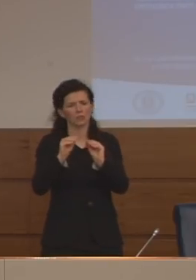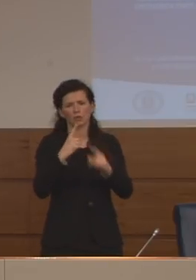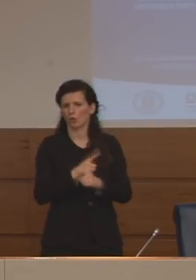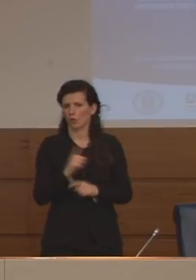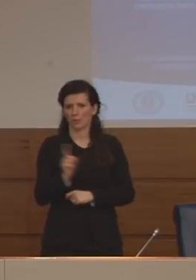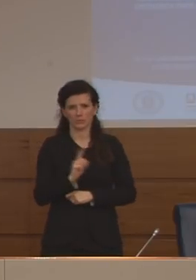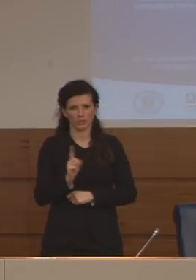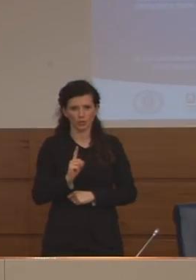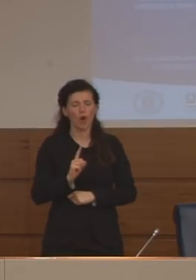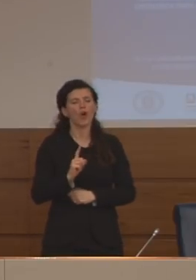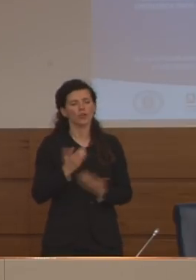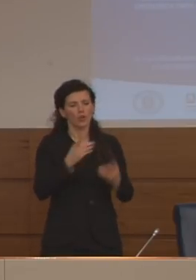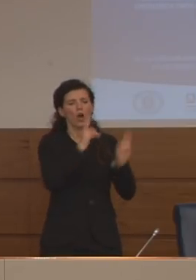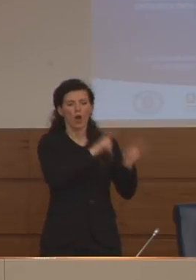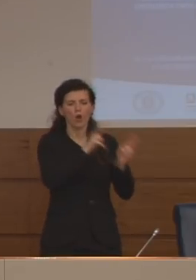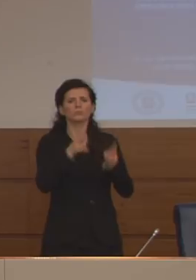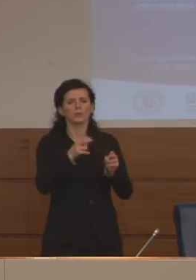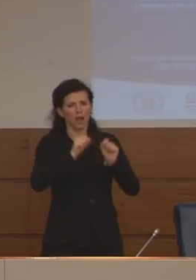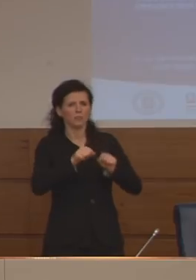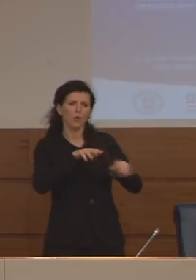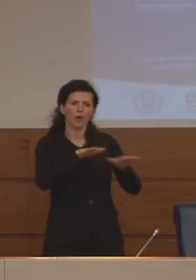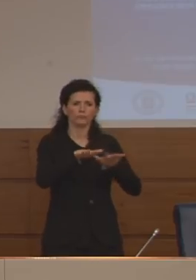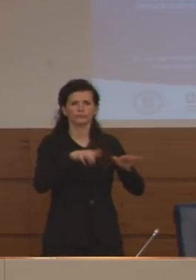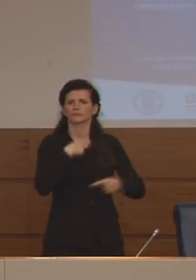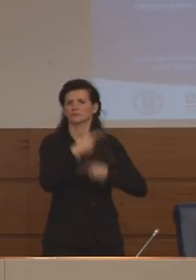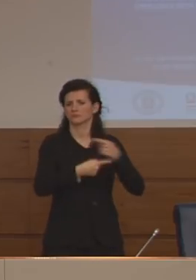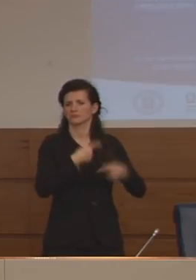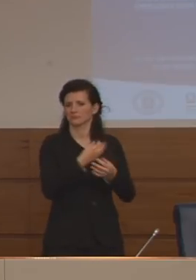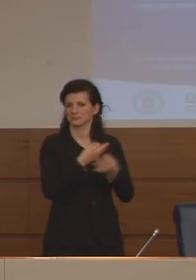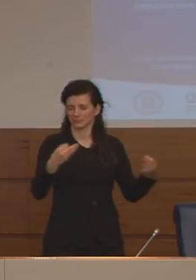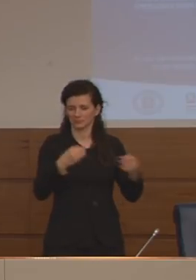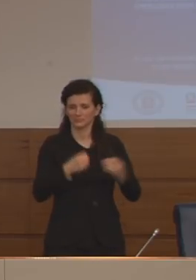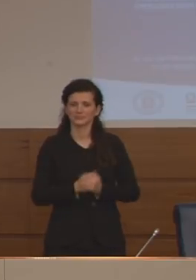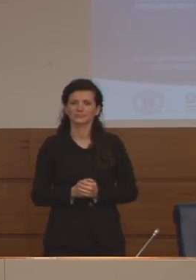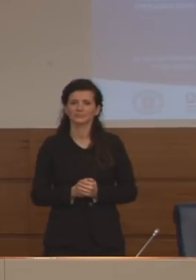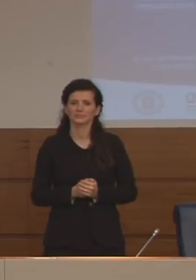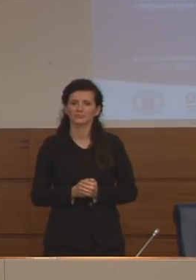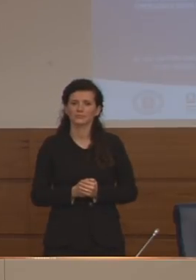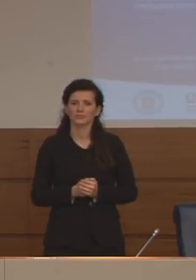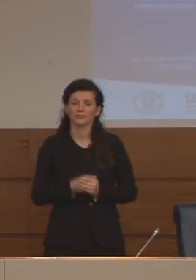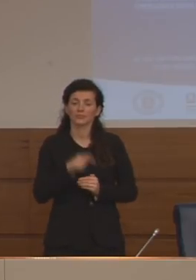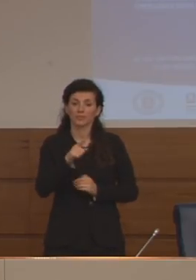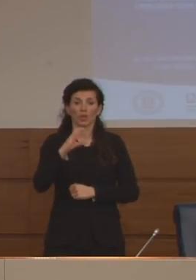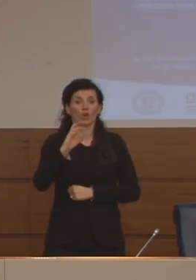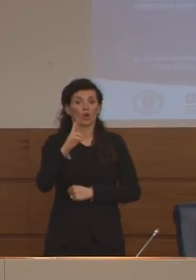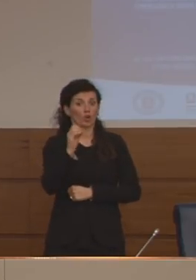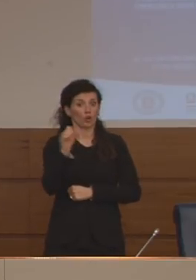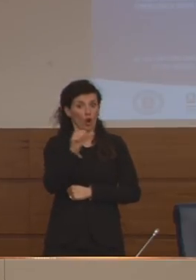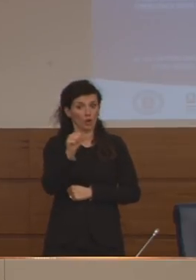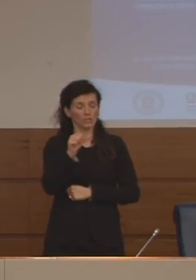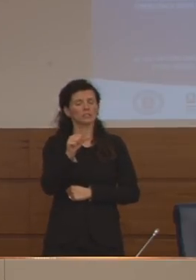dalle terapie intensive della Lombardia. La CROSS rimane attiva ed è pronta a